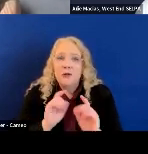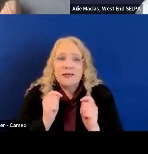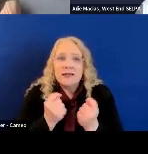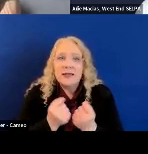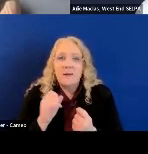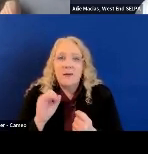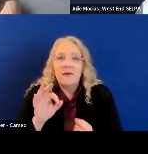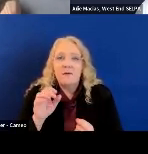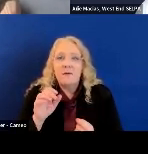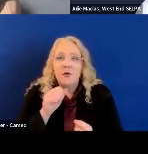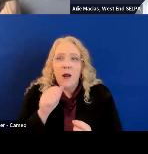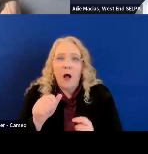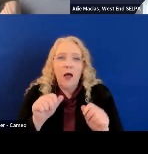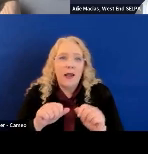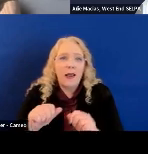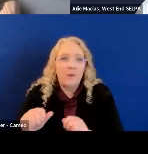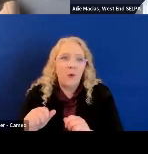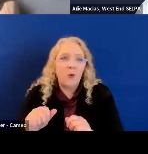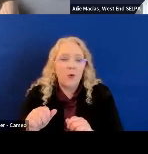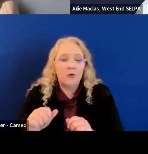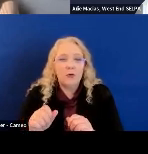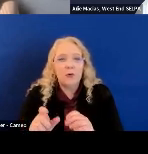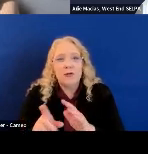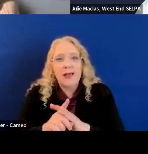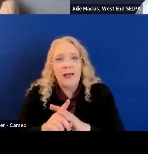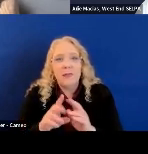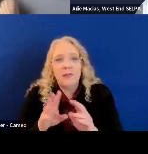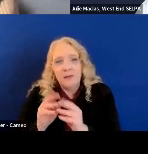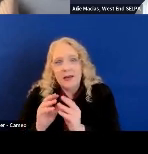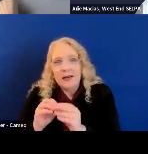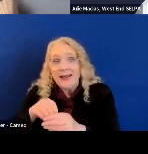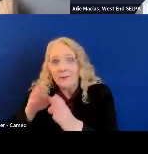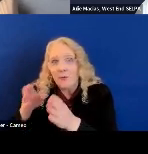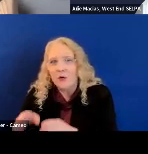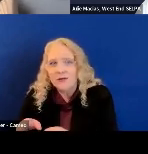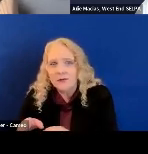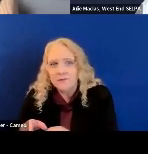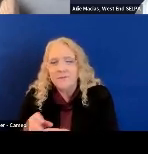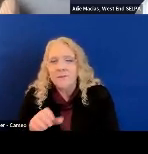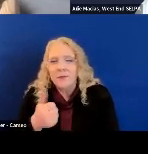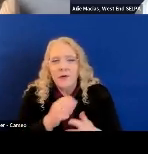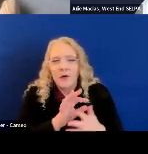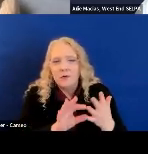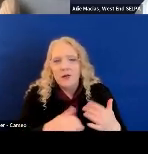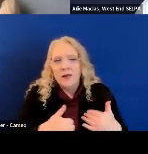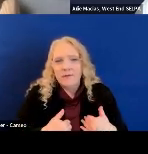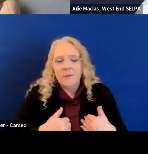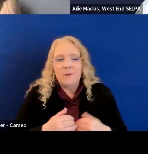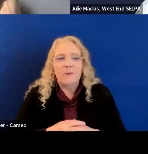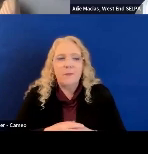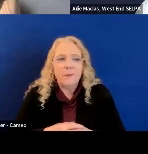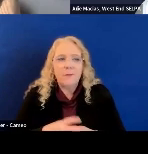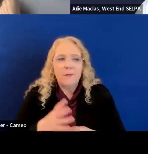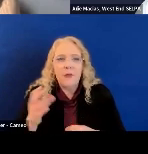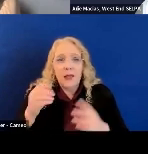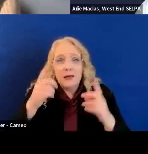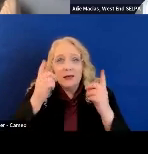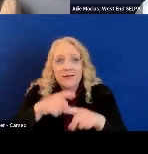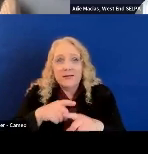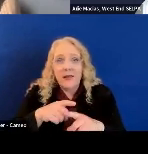no puede asistir a la reunión en persona. También hay opciones para dar consentimiento a un IEP.